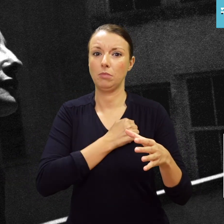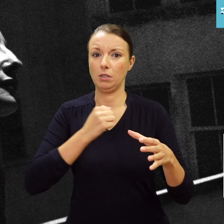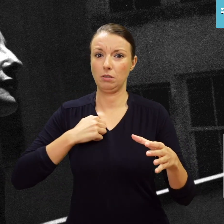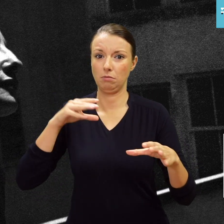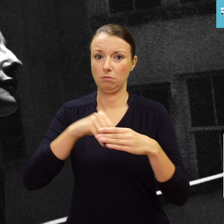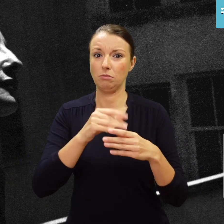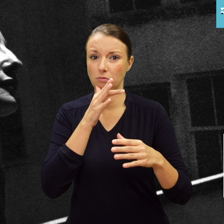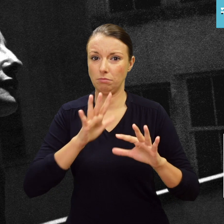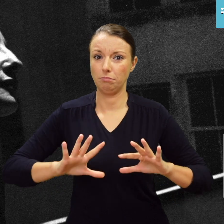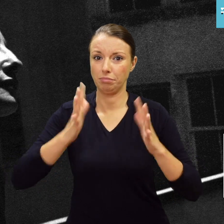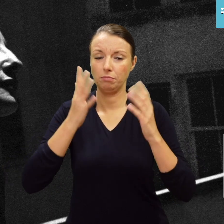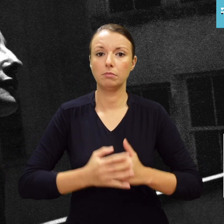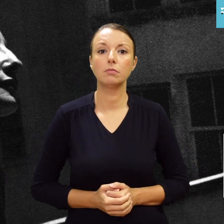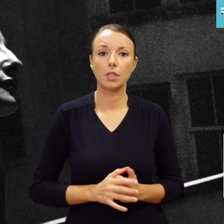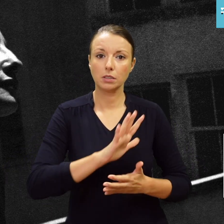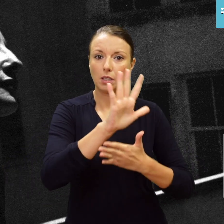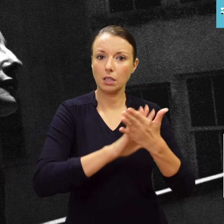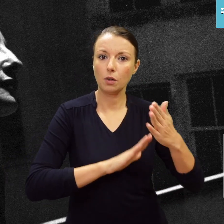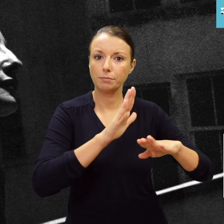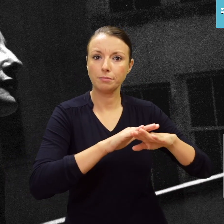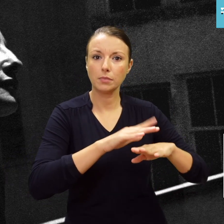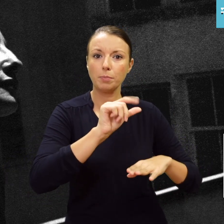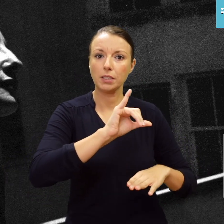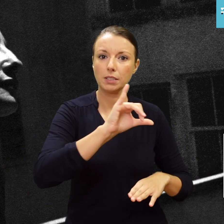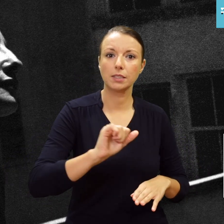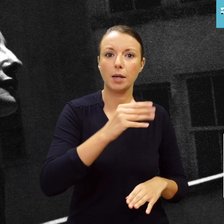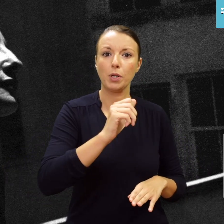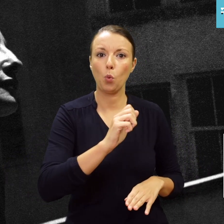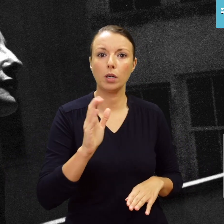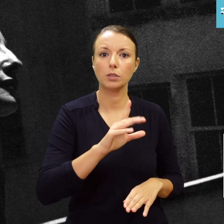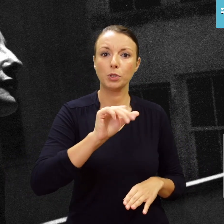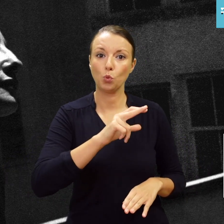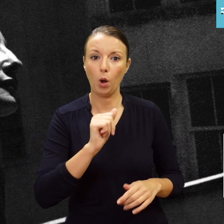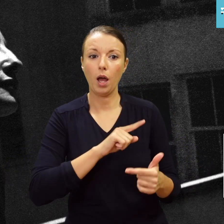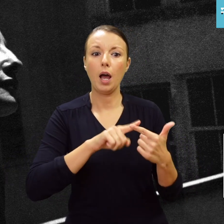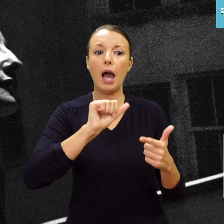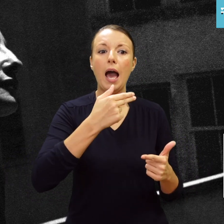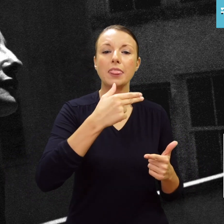Scenariusz autorstwa Patrycji Mikłasz-Pisuli i Anny Skuratowicz